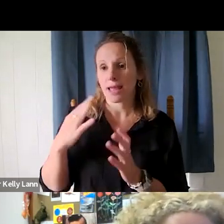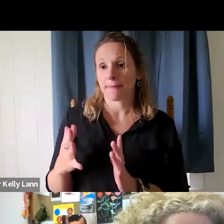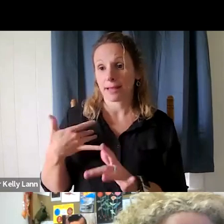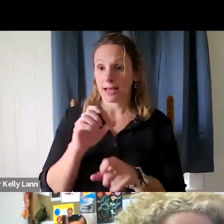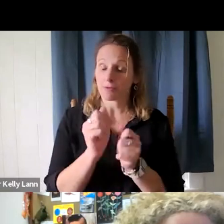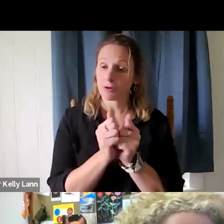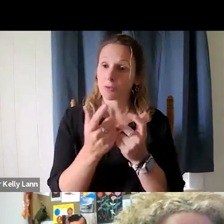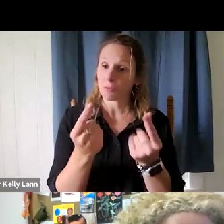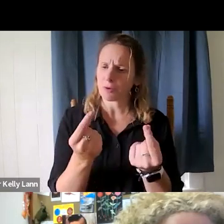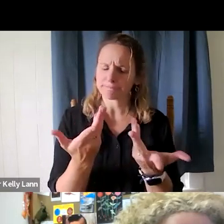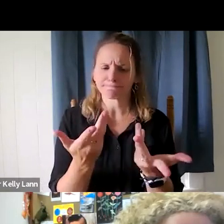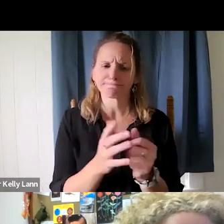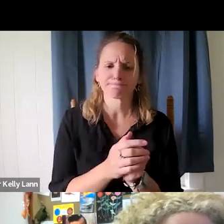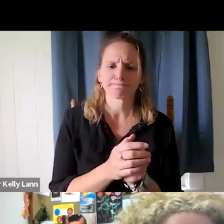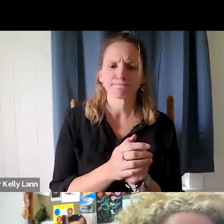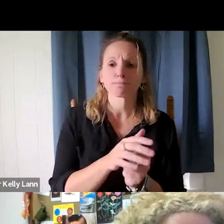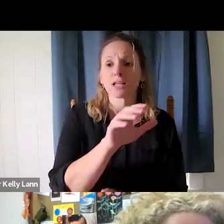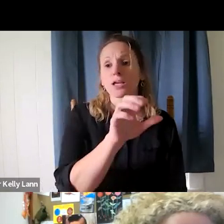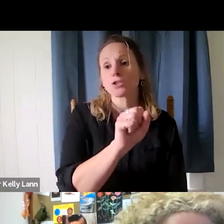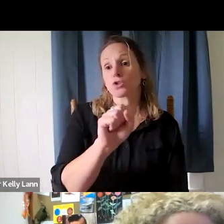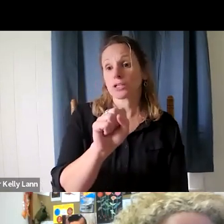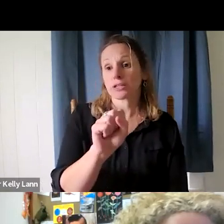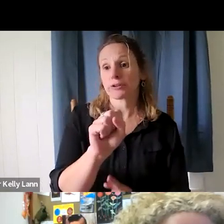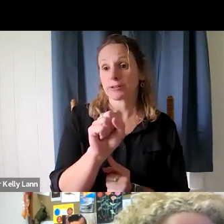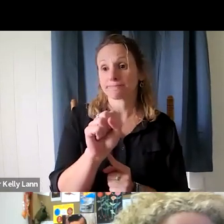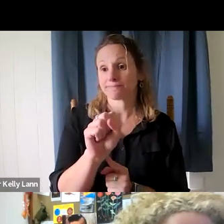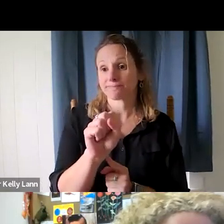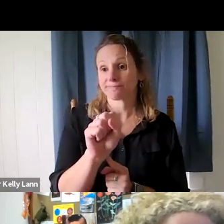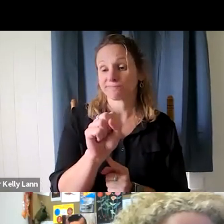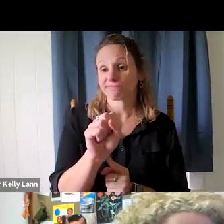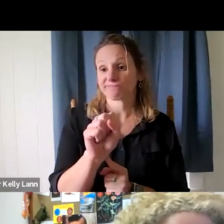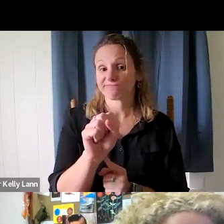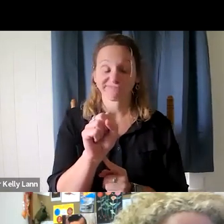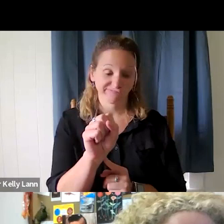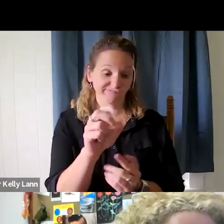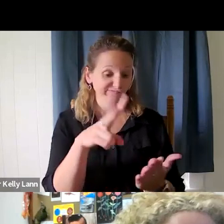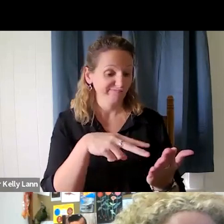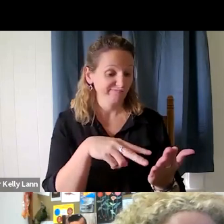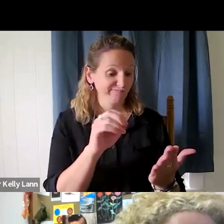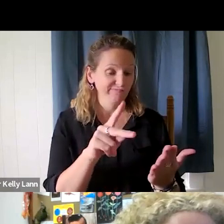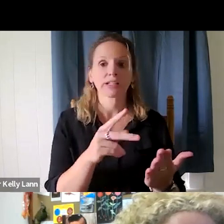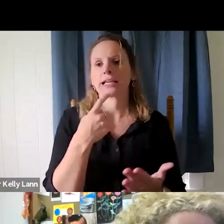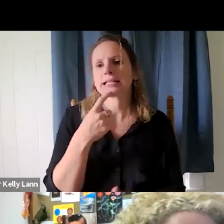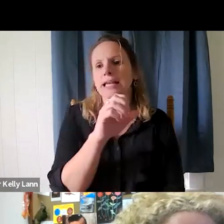era que la seguridad social, lo vería. Y siempre me limitaba a decir que la seguridad social en general...